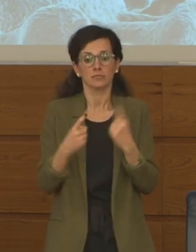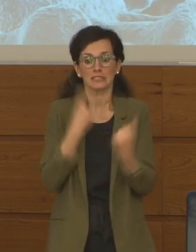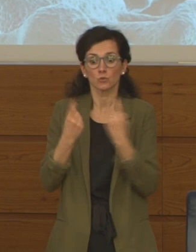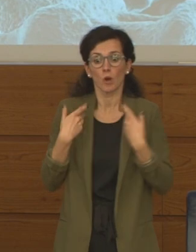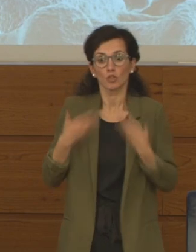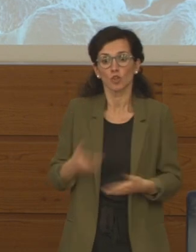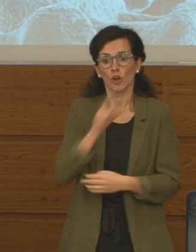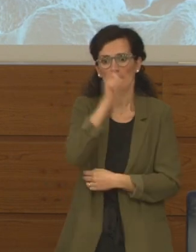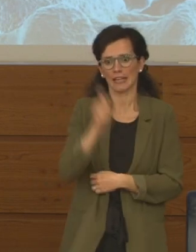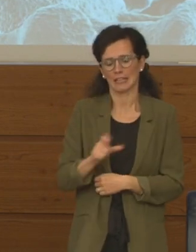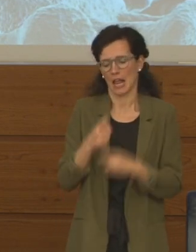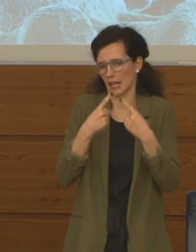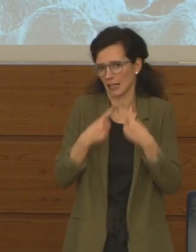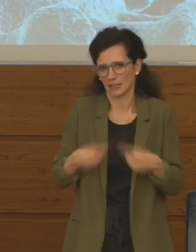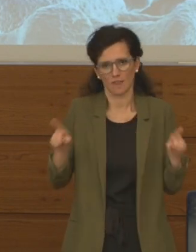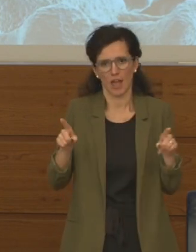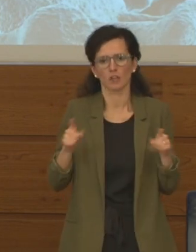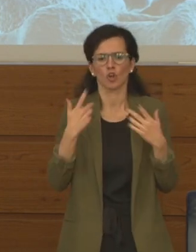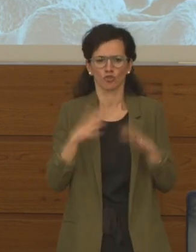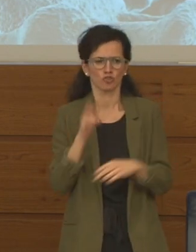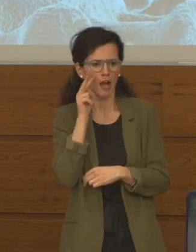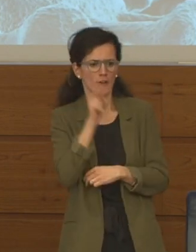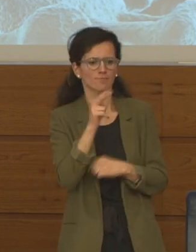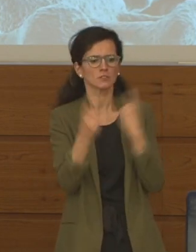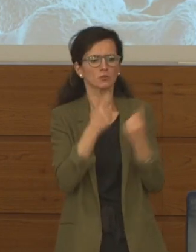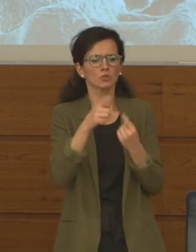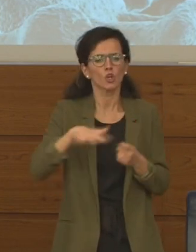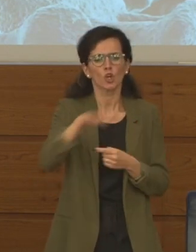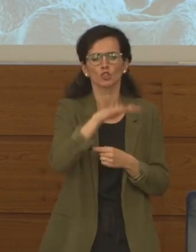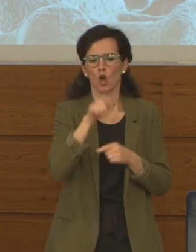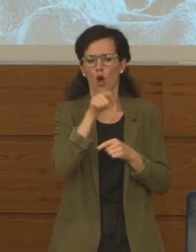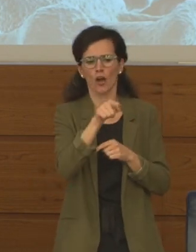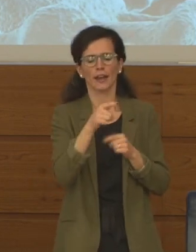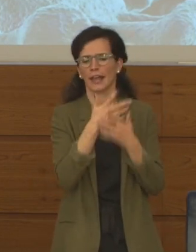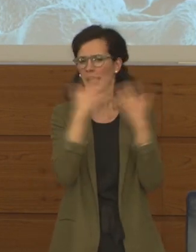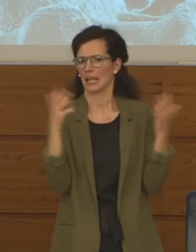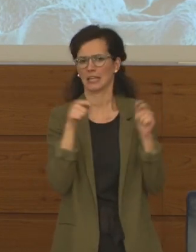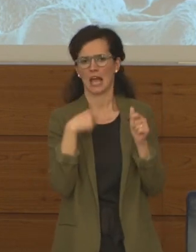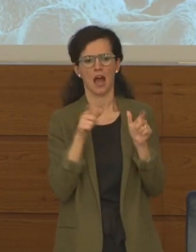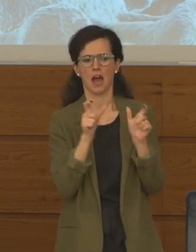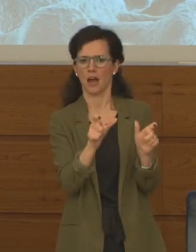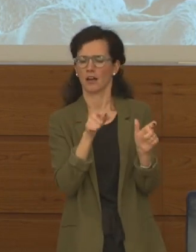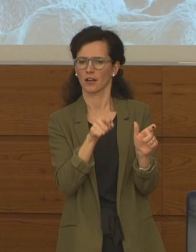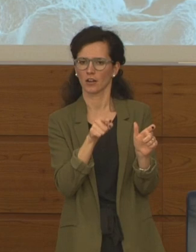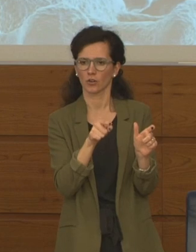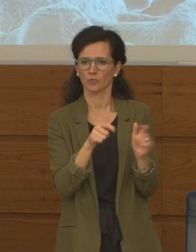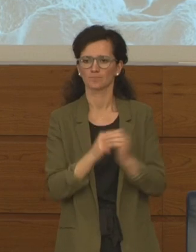abbastanza circoscritto perché a questo proposito forse noi quando diamo i dati,